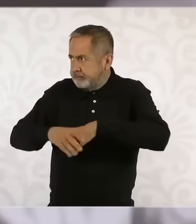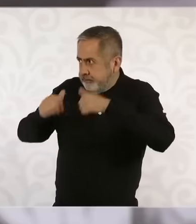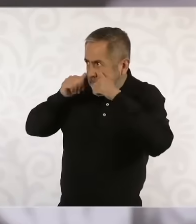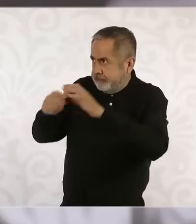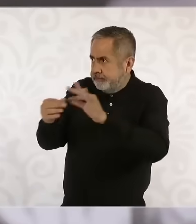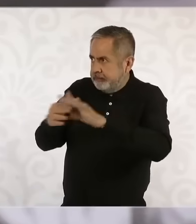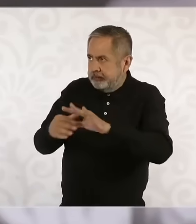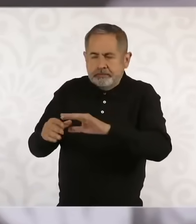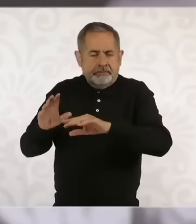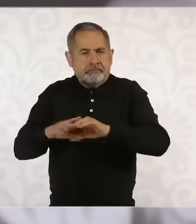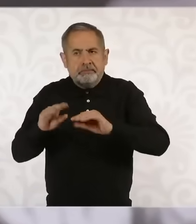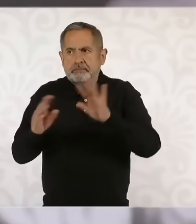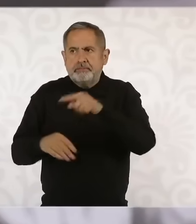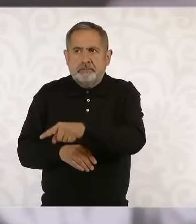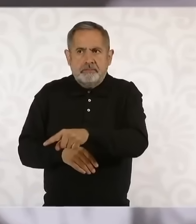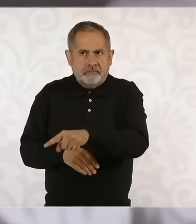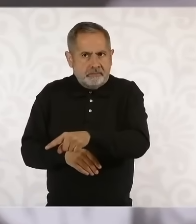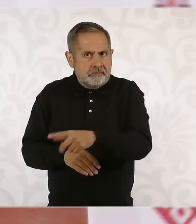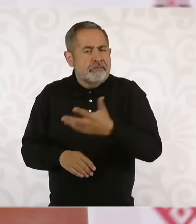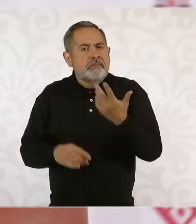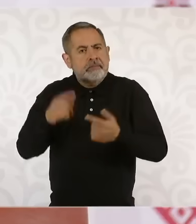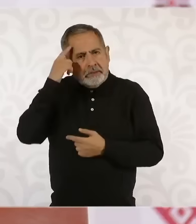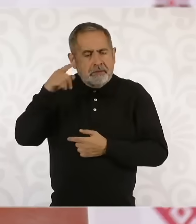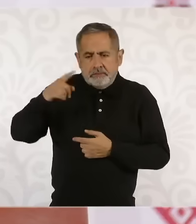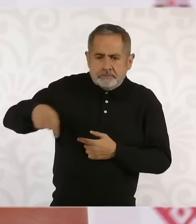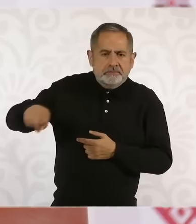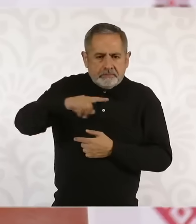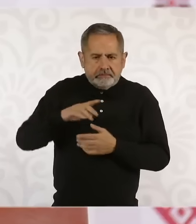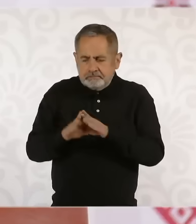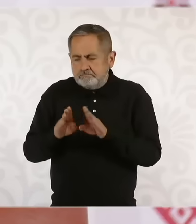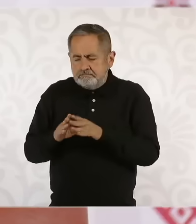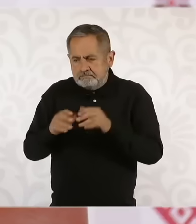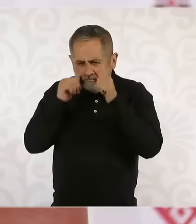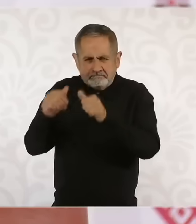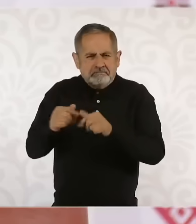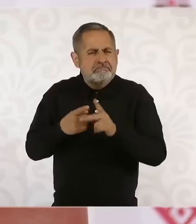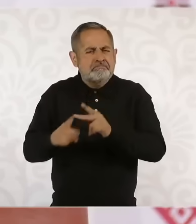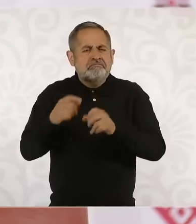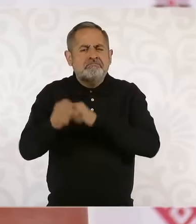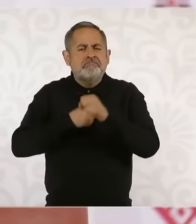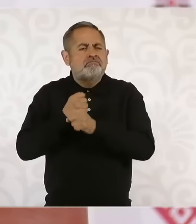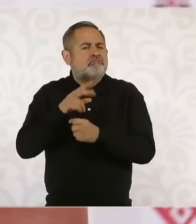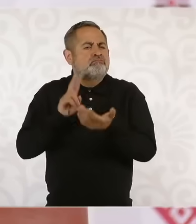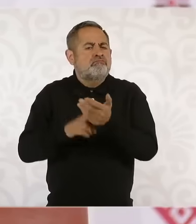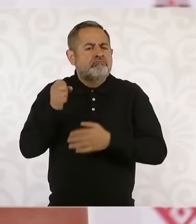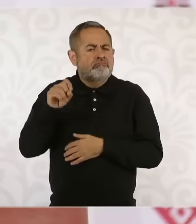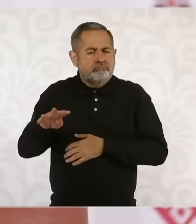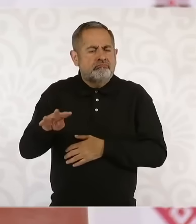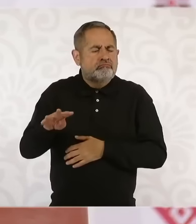que viendo a las personas como las empezamos a atender en el 2019 y ahora, tenemos historias